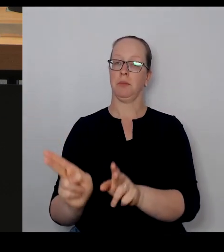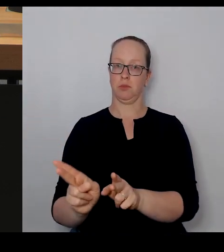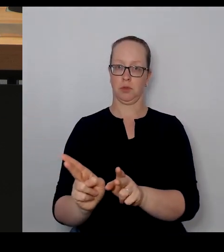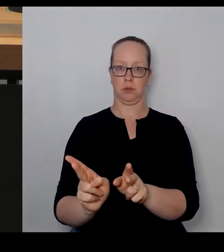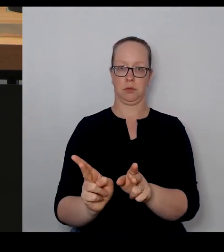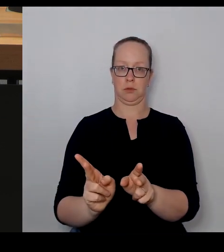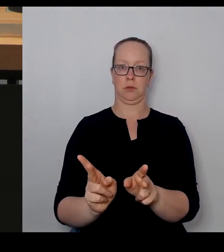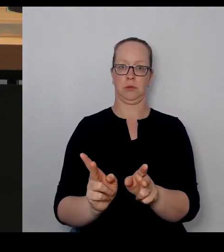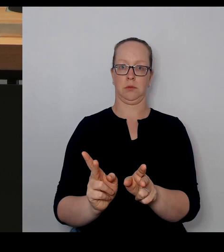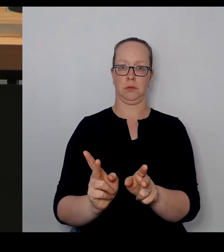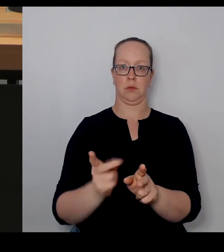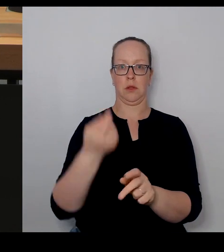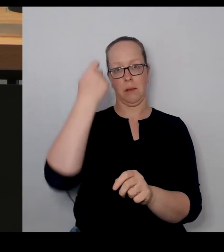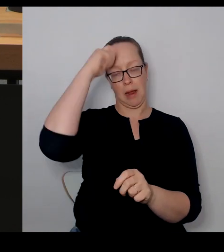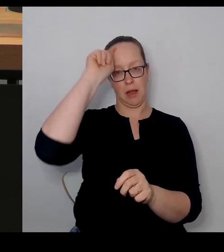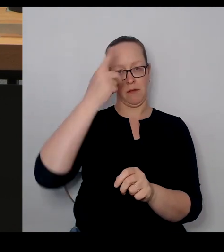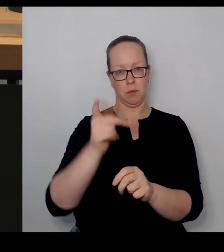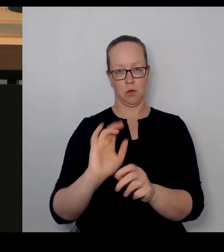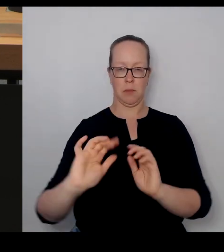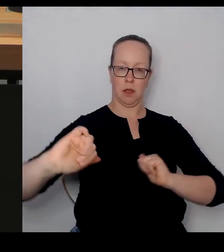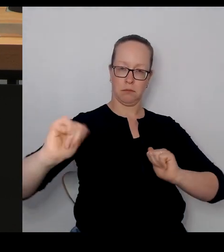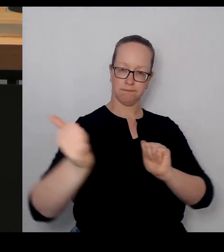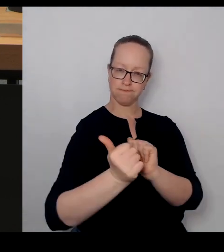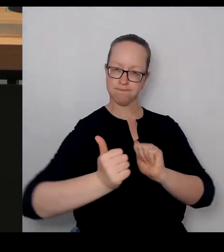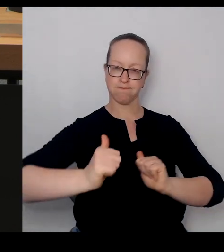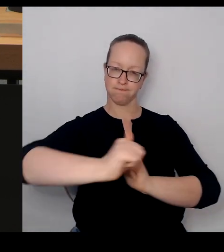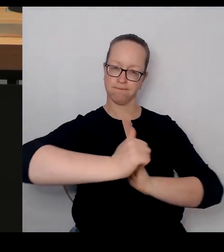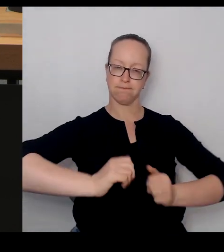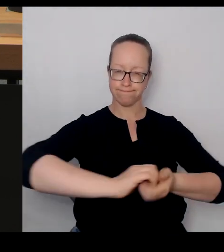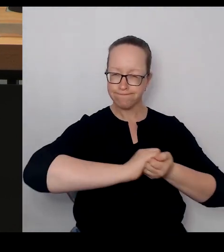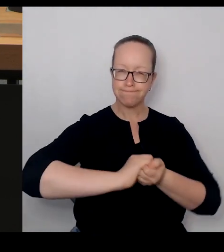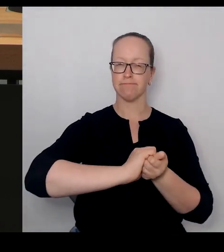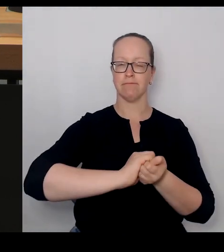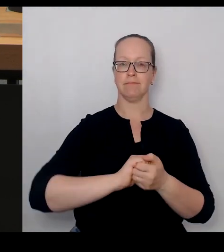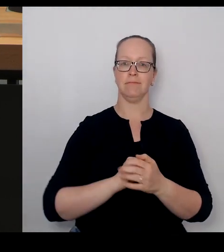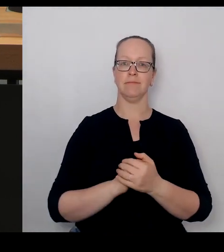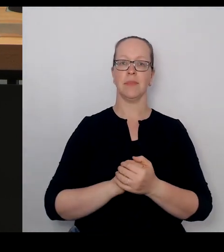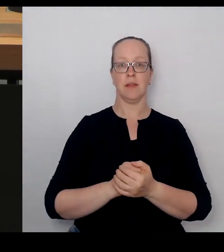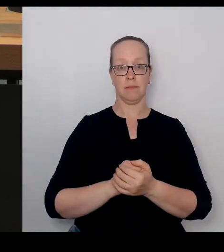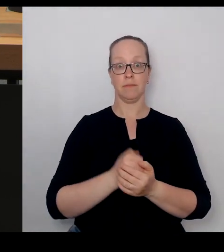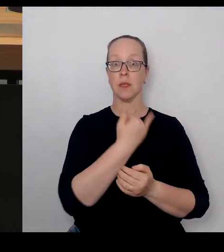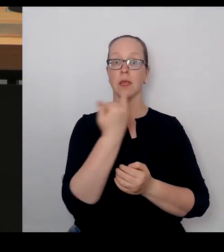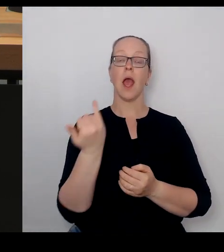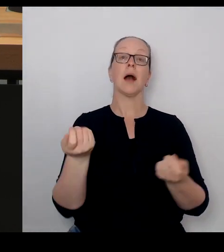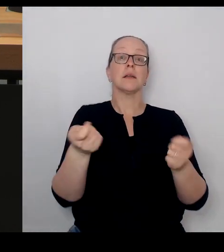Glücklicherweise war hingegen der Jahresabschluss 23 besser als zunächst prognostiziert was zwar nicht ausreicht, um die